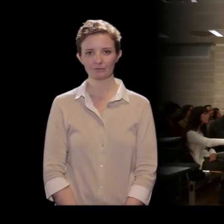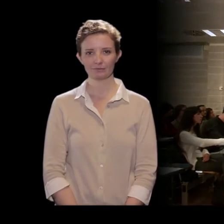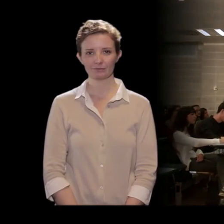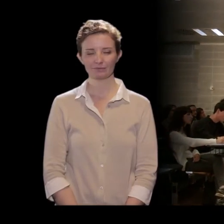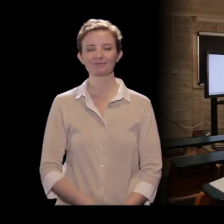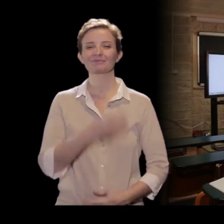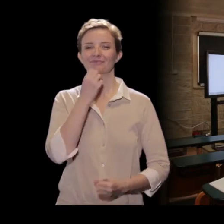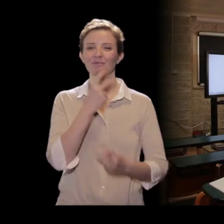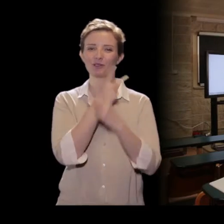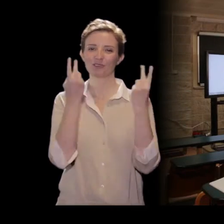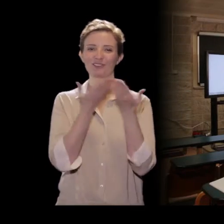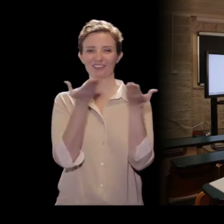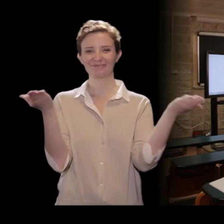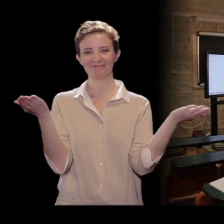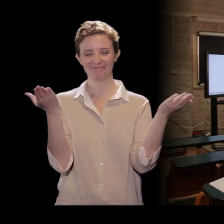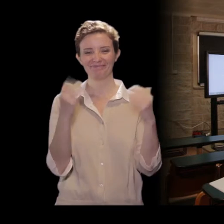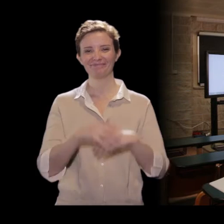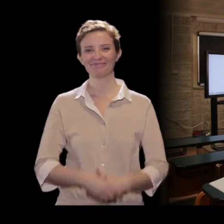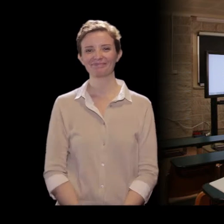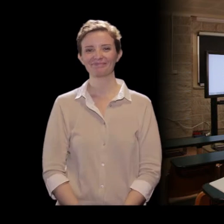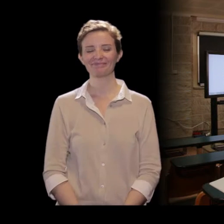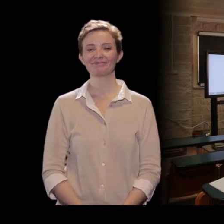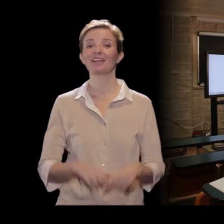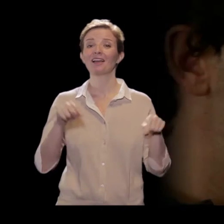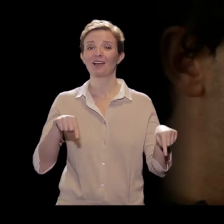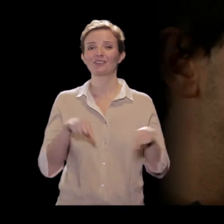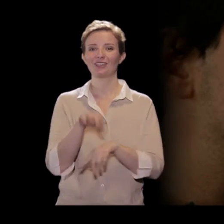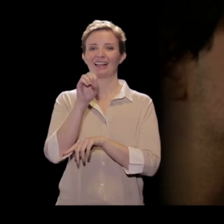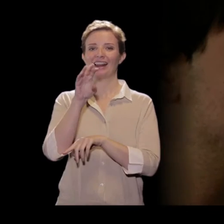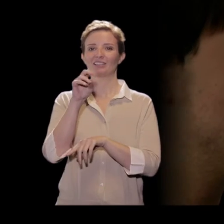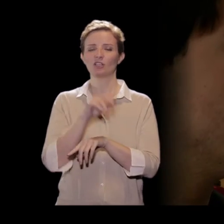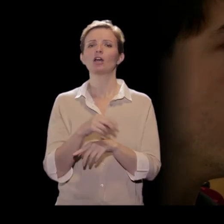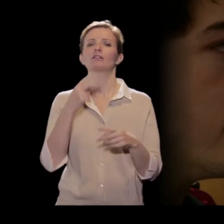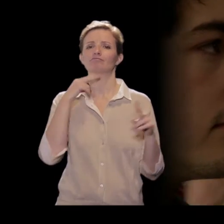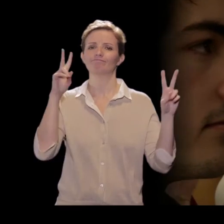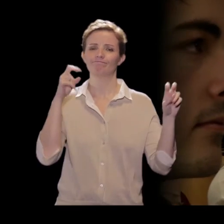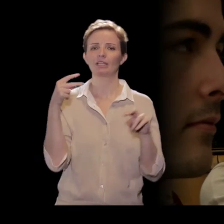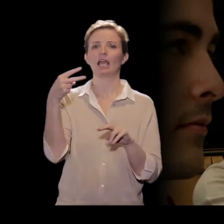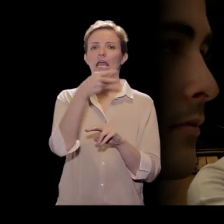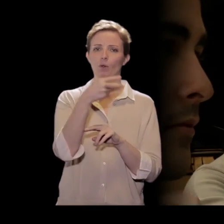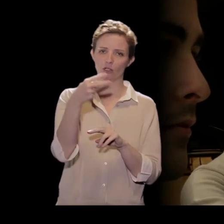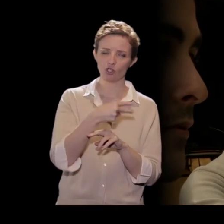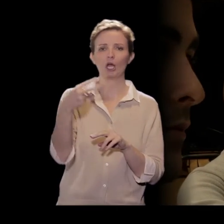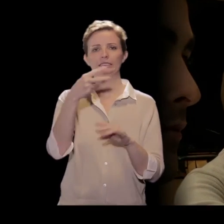Buongiorno a tutti. Oggi parleremo di equazioni e disequazioni con il valore assoluto.